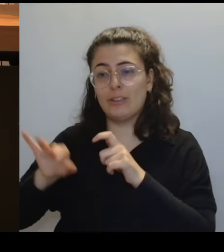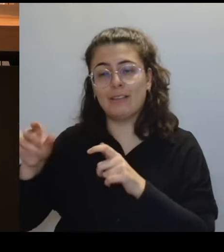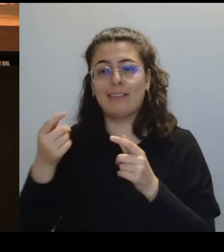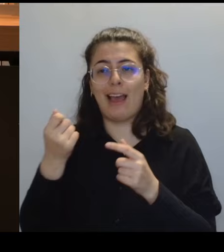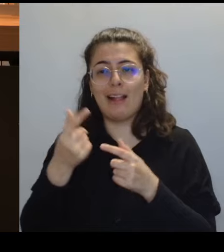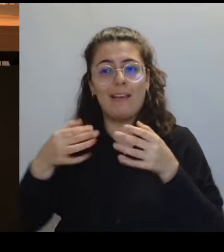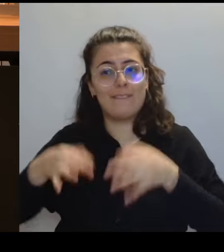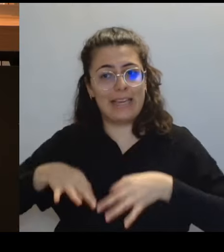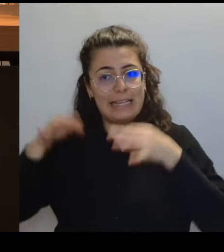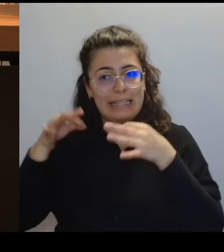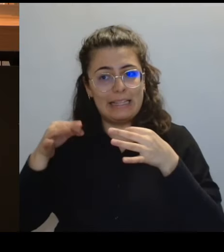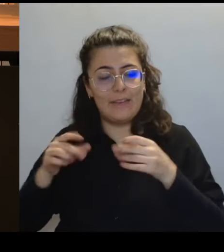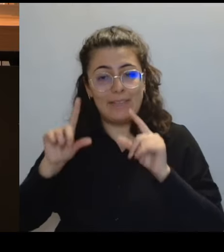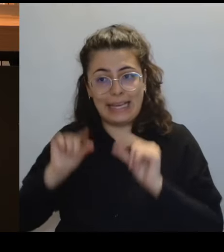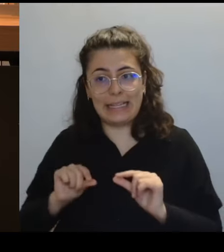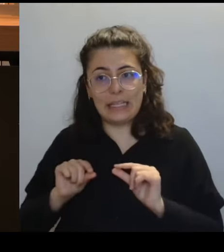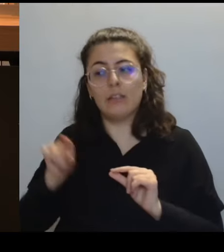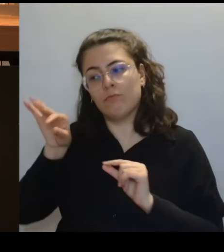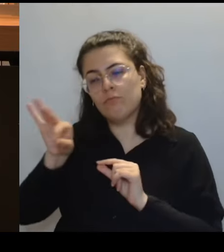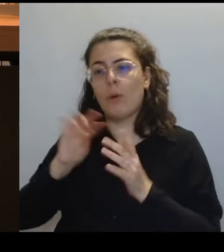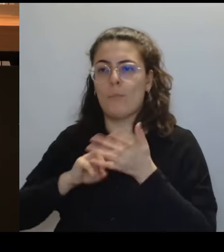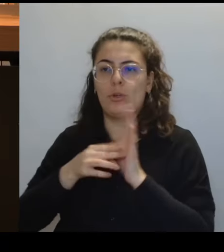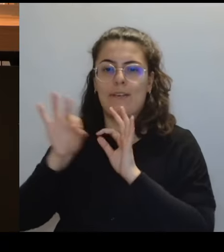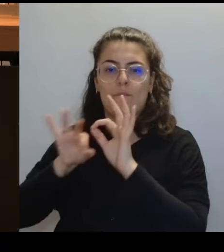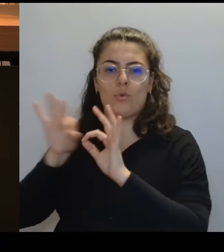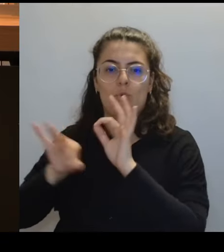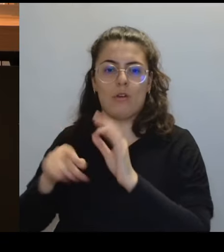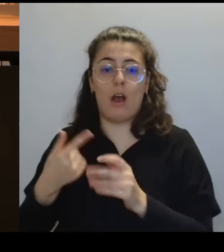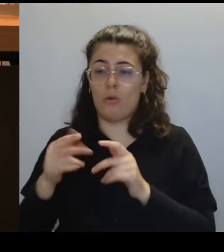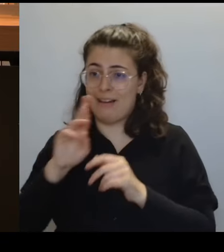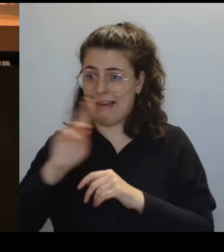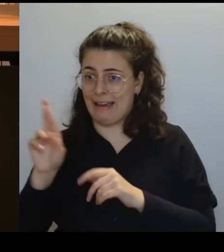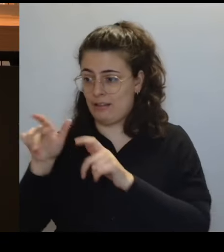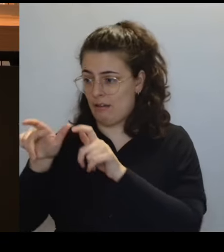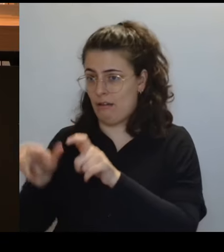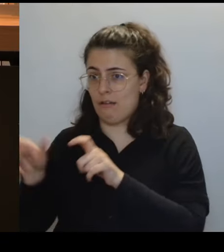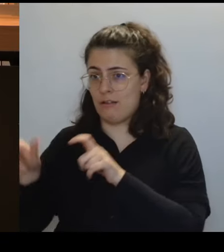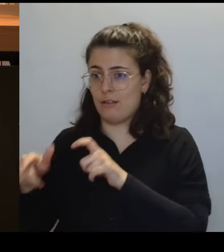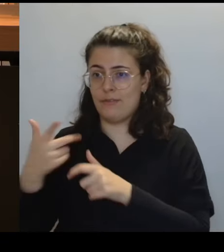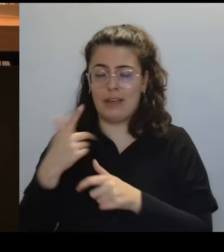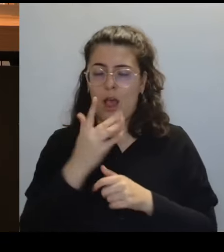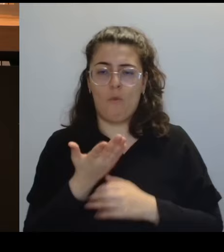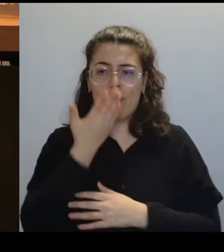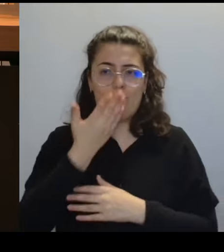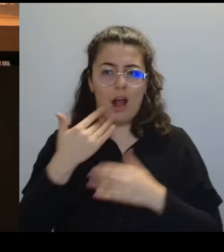Parlament noch nicht aufgefallen. Aber nachweislich leben insbesondere an den Hauptverkehrsstraßen in dieser